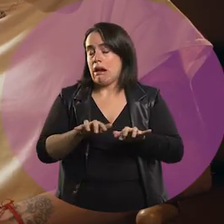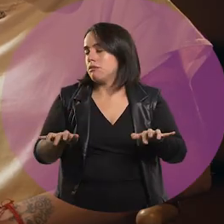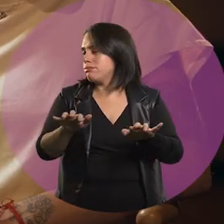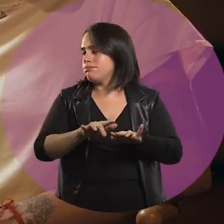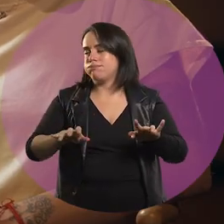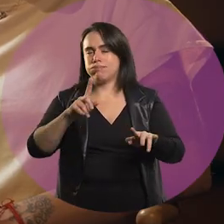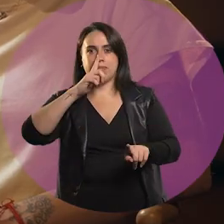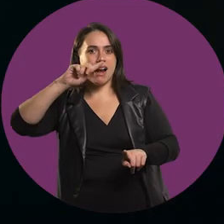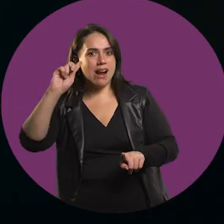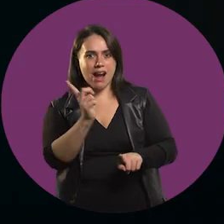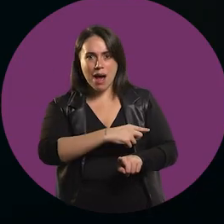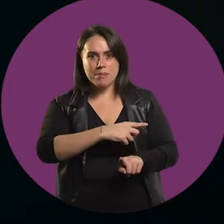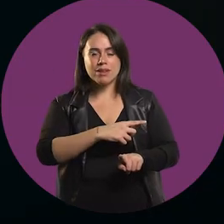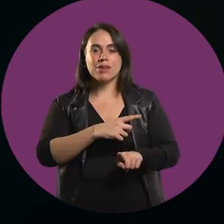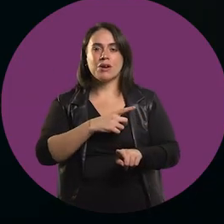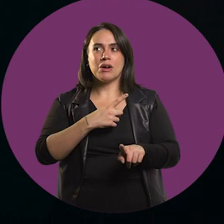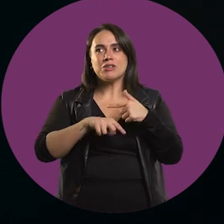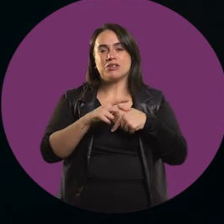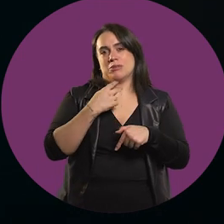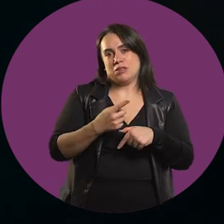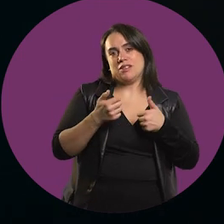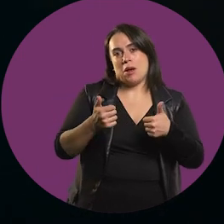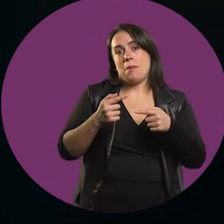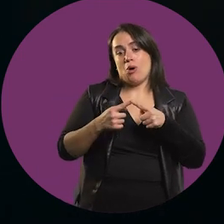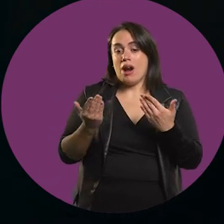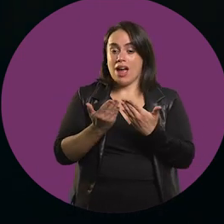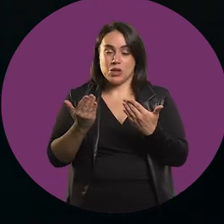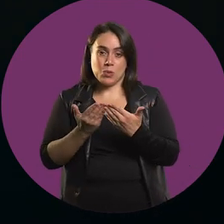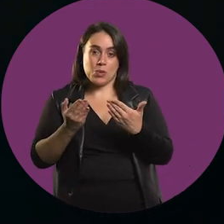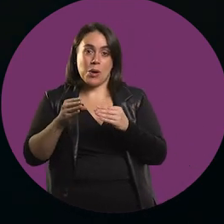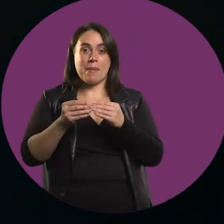Entonces es tremenda herramienta, tanto laboral como de estudio.